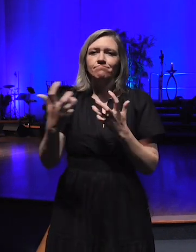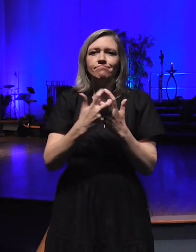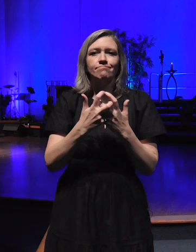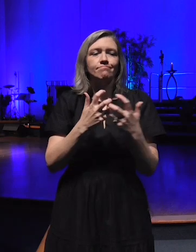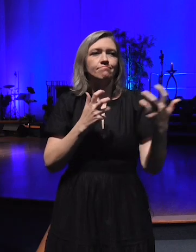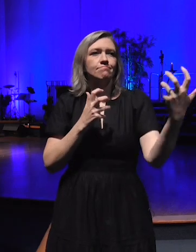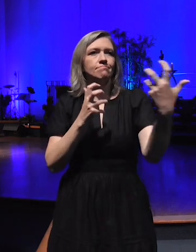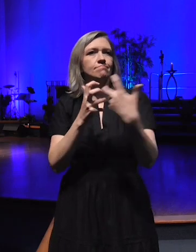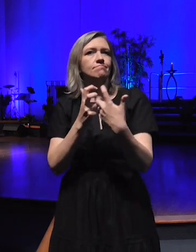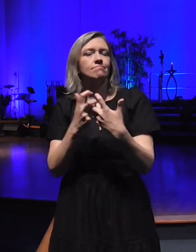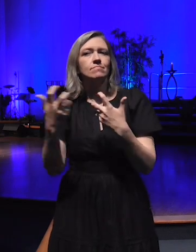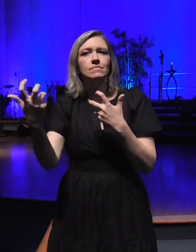en cada uno de